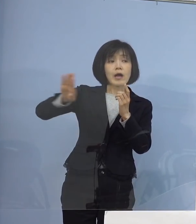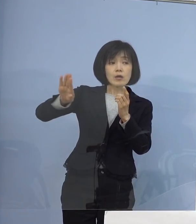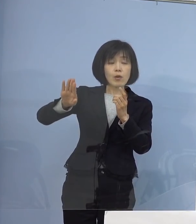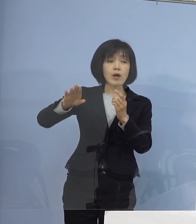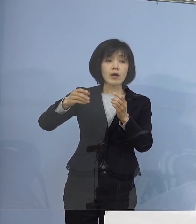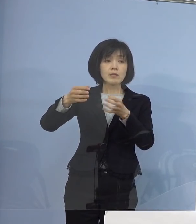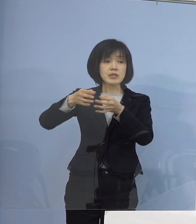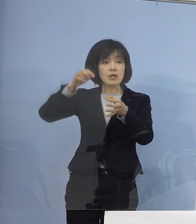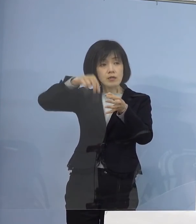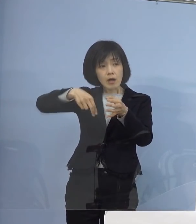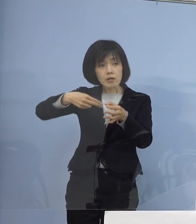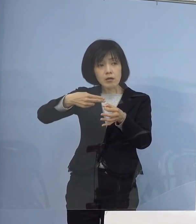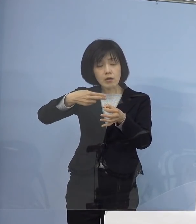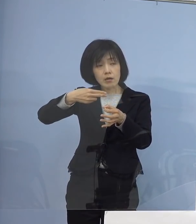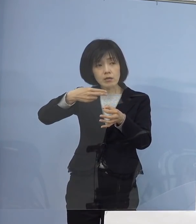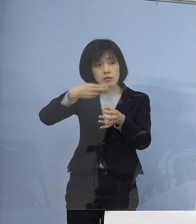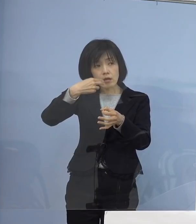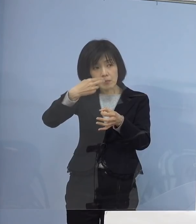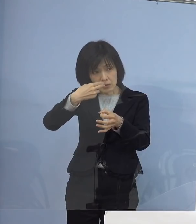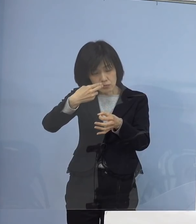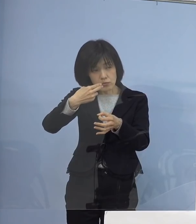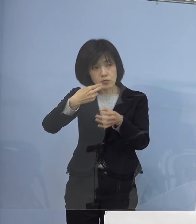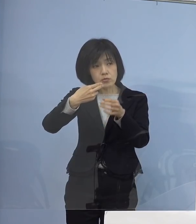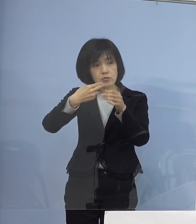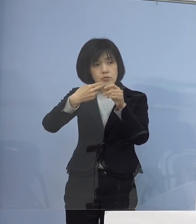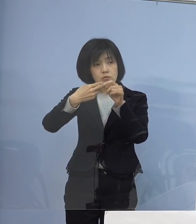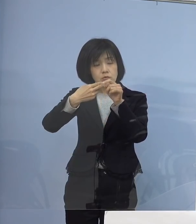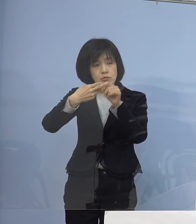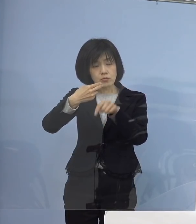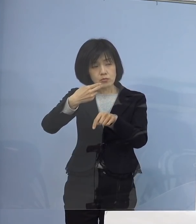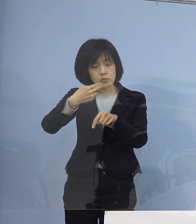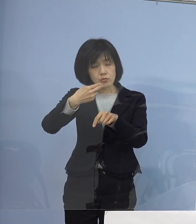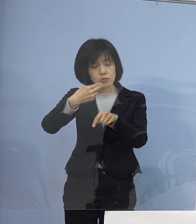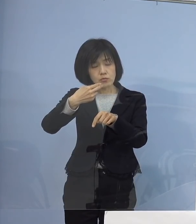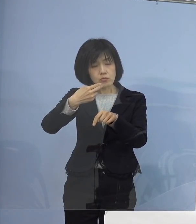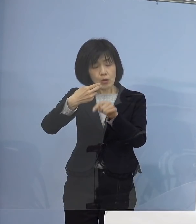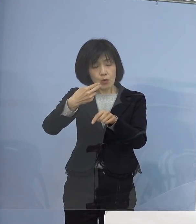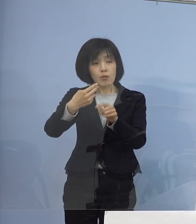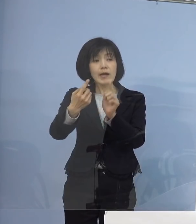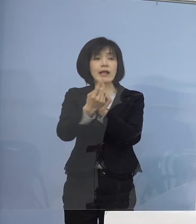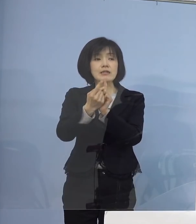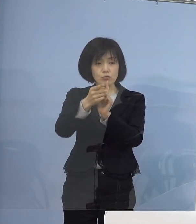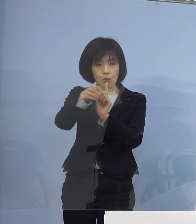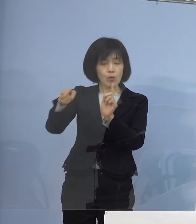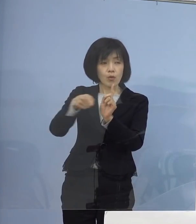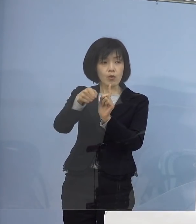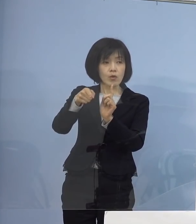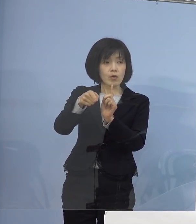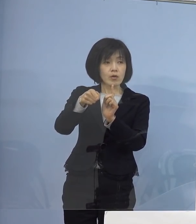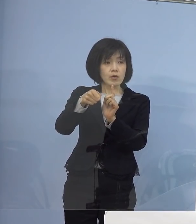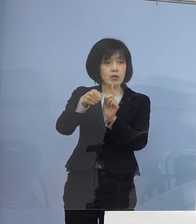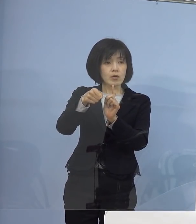あるいは昼間のお店あるんだけれど でもその意味からいくと それをあえて分けるというのは意味がない